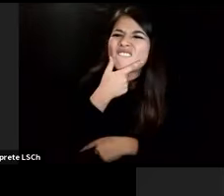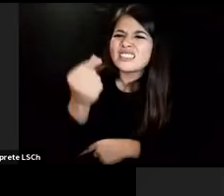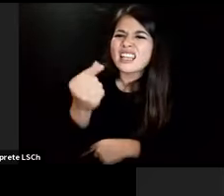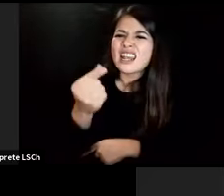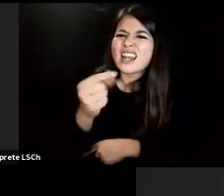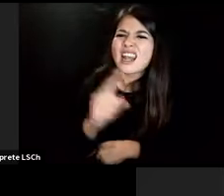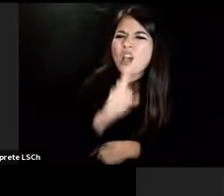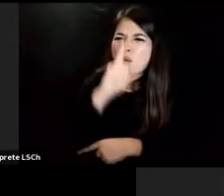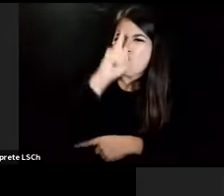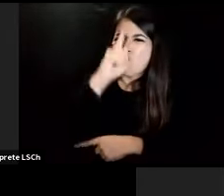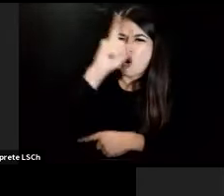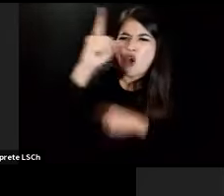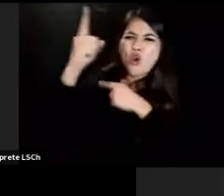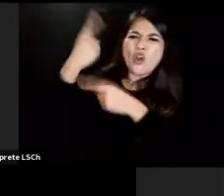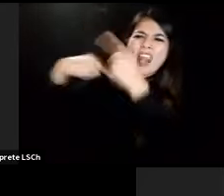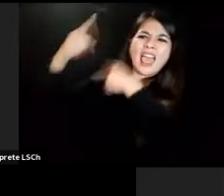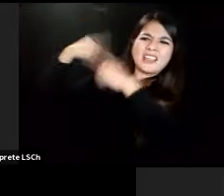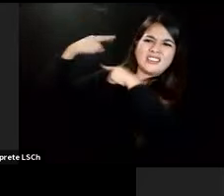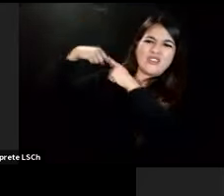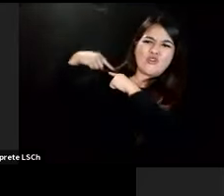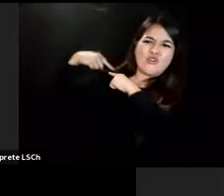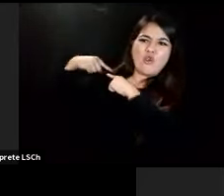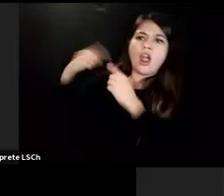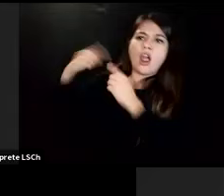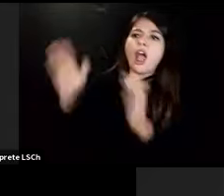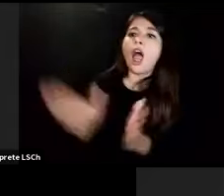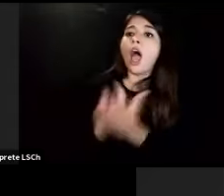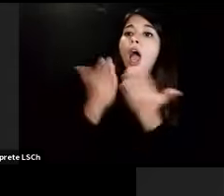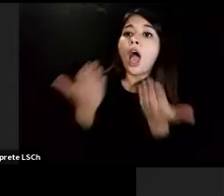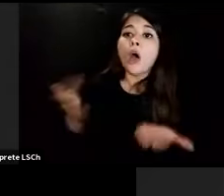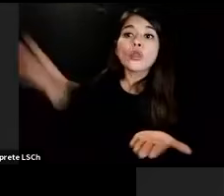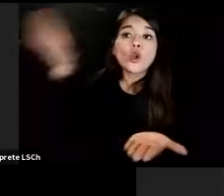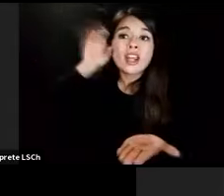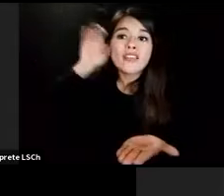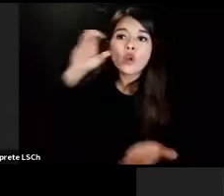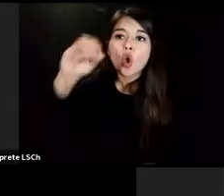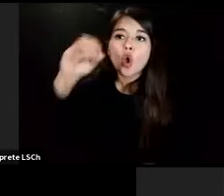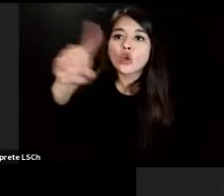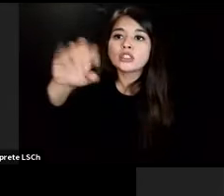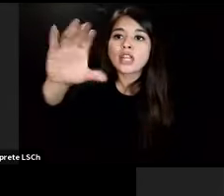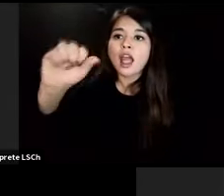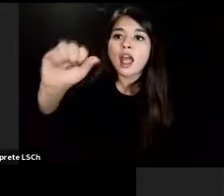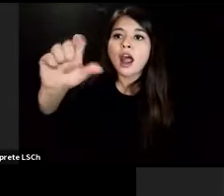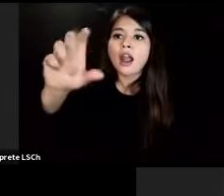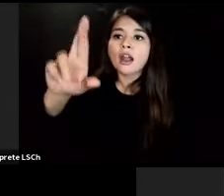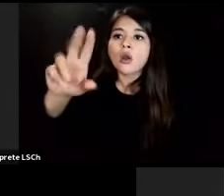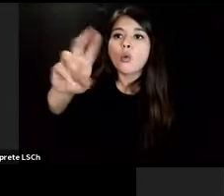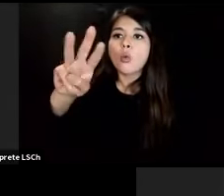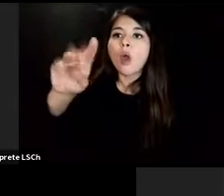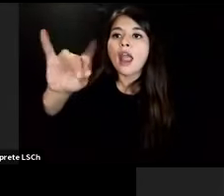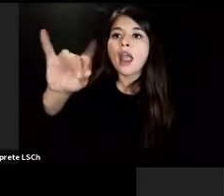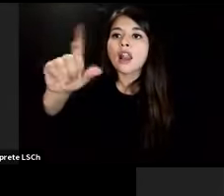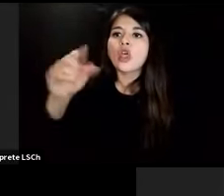fácil encontrar un audiolibro de Oscar Wilde, o encontrar El Quijote en versión audiolibro, pero es más